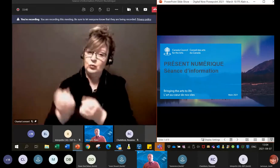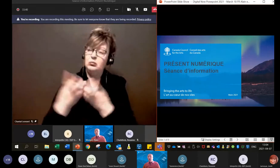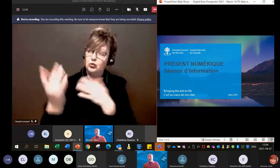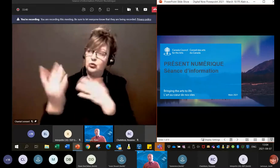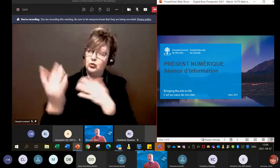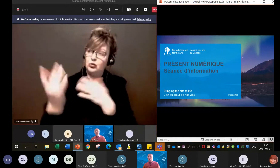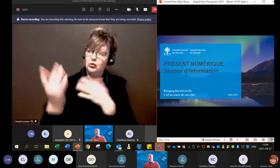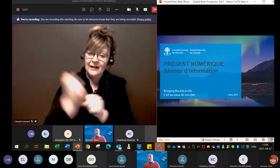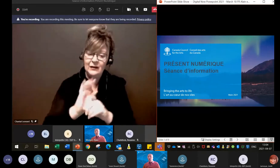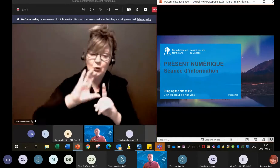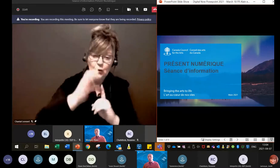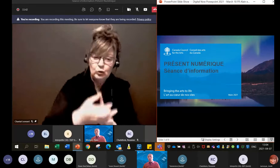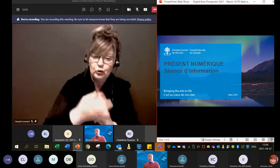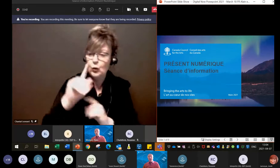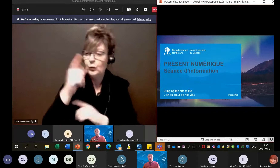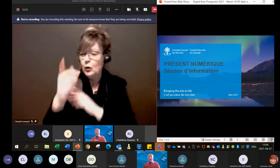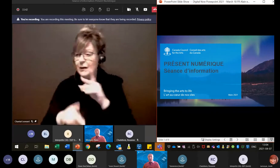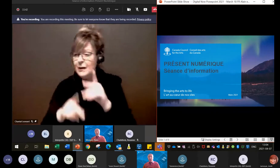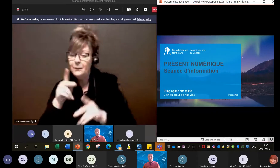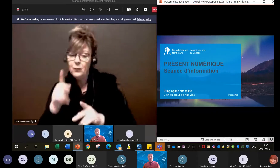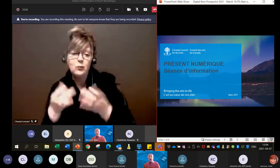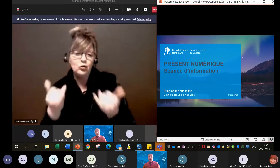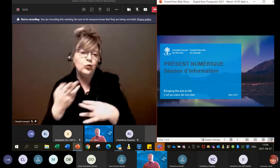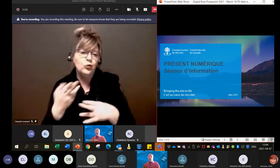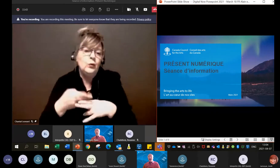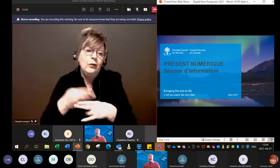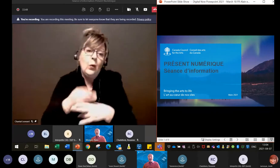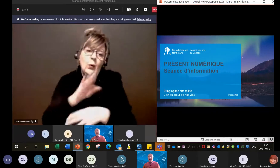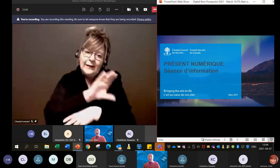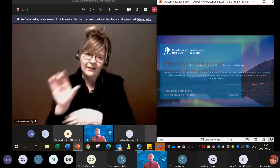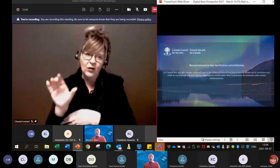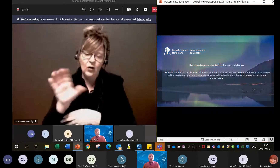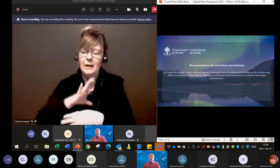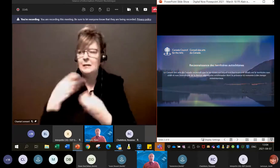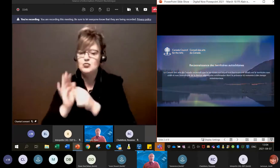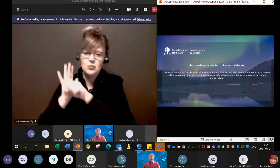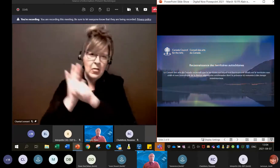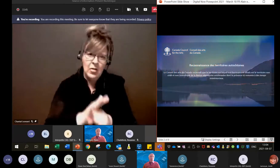Peuples de ce qui est appelé aujourd’hui